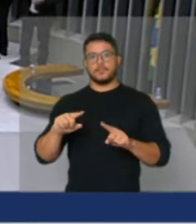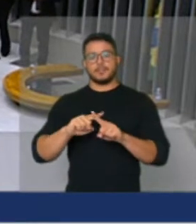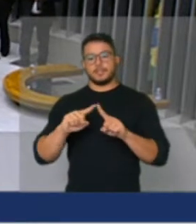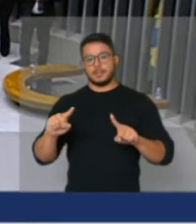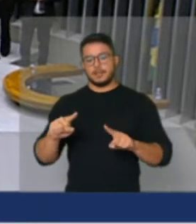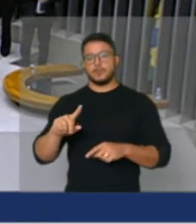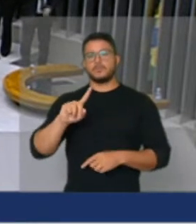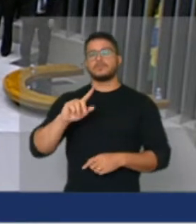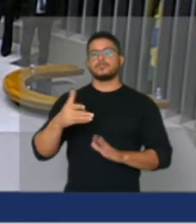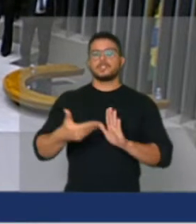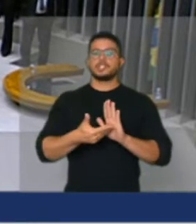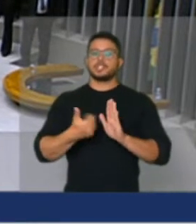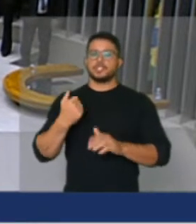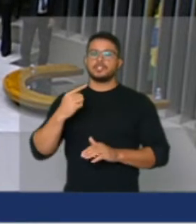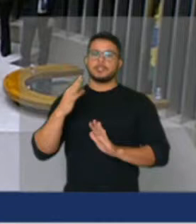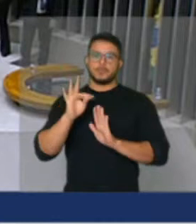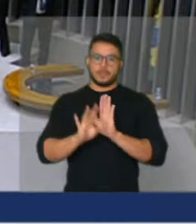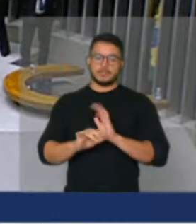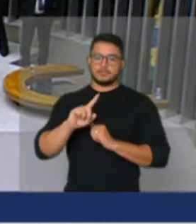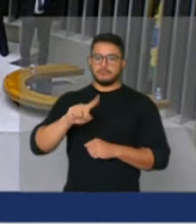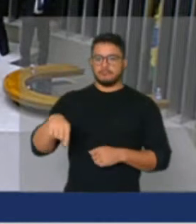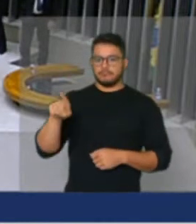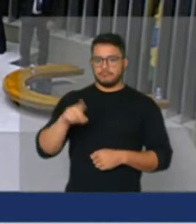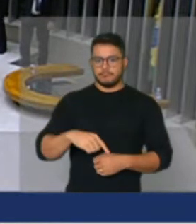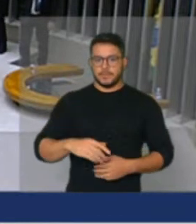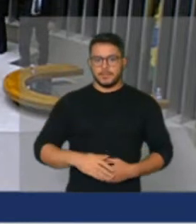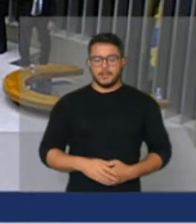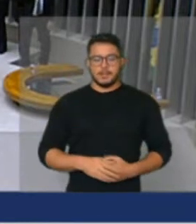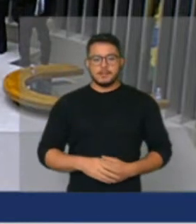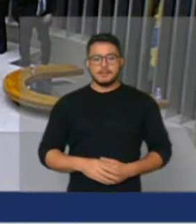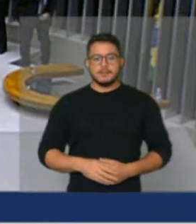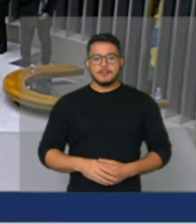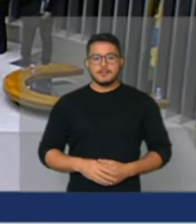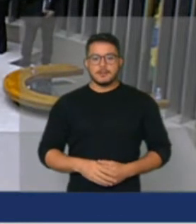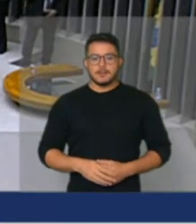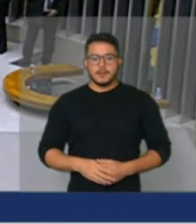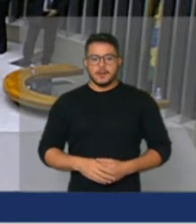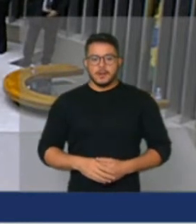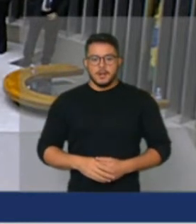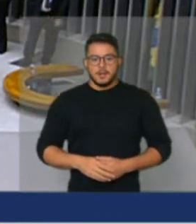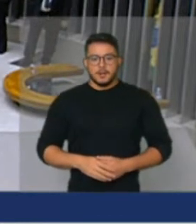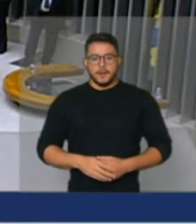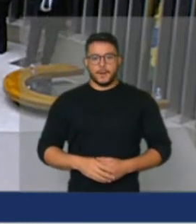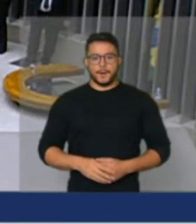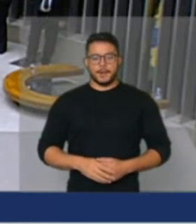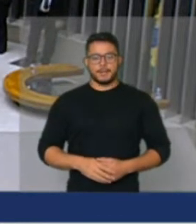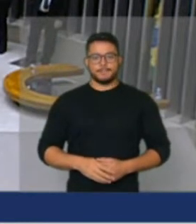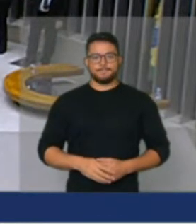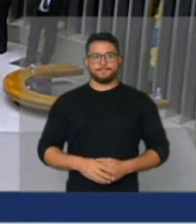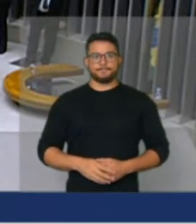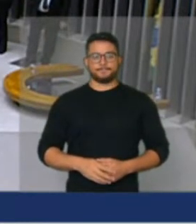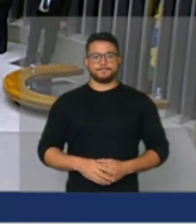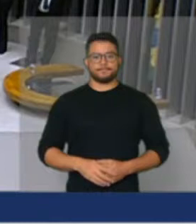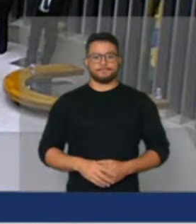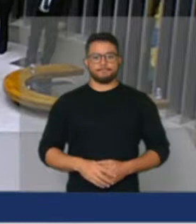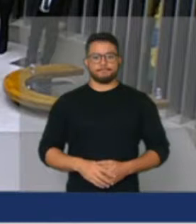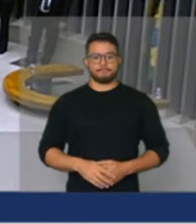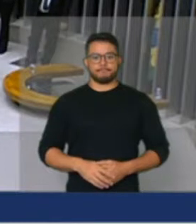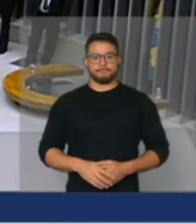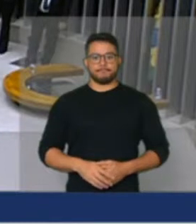DESTAQUE APRESENTADO PELO PSL. DEPUTADO MARCELO FREIXO NA TRIBUNA. [DEPUTADO]: SENHORAS E SENHORES DEPUTADOS, O